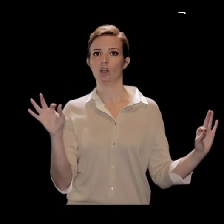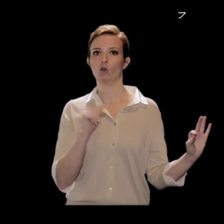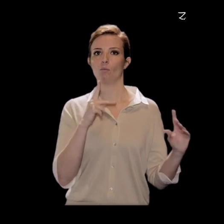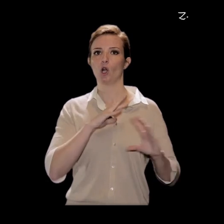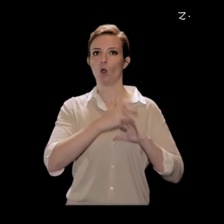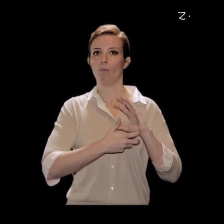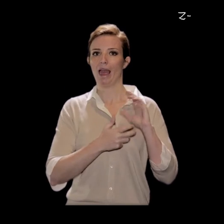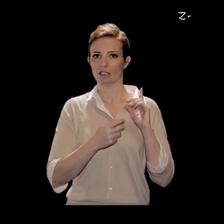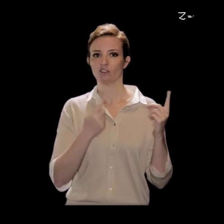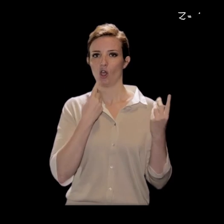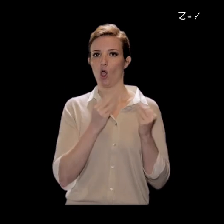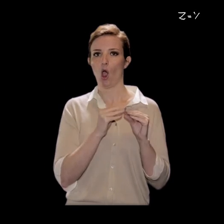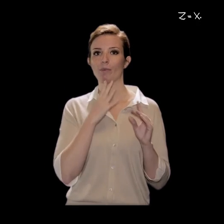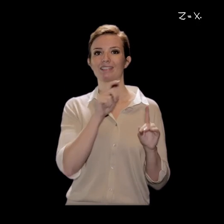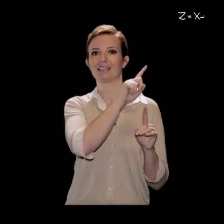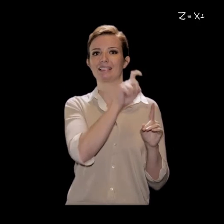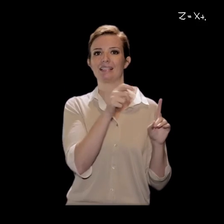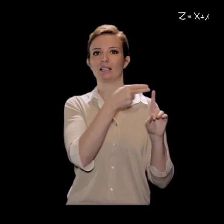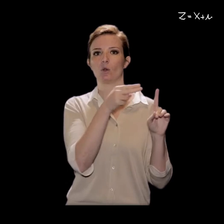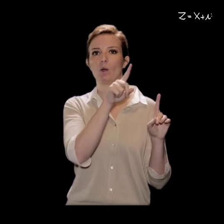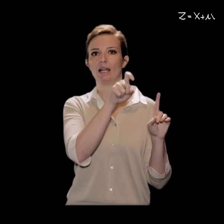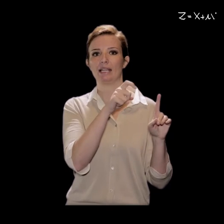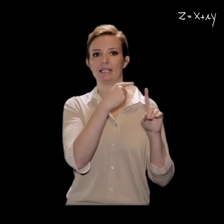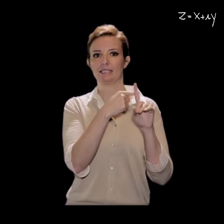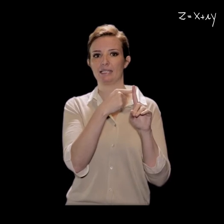Definiamo z come x+iy.